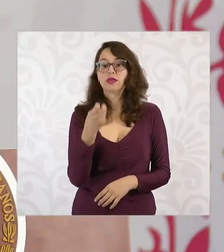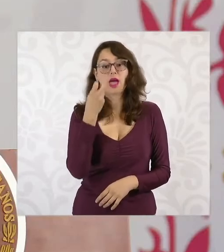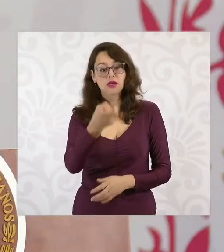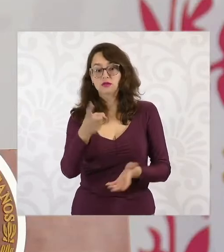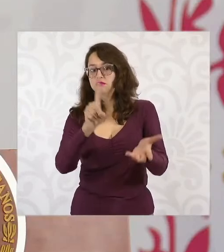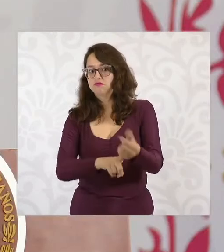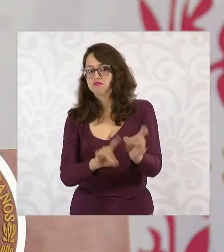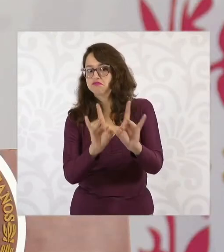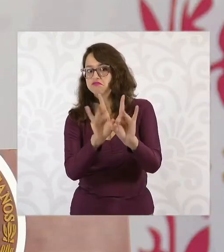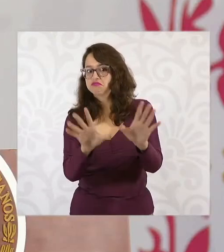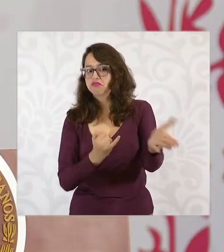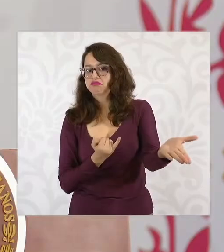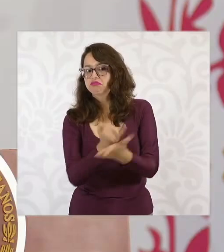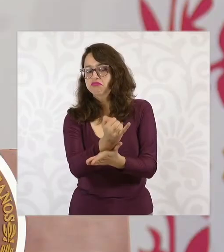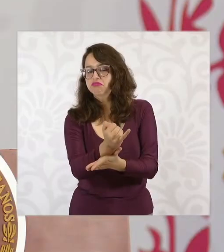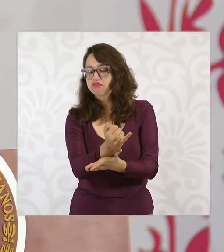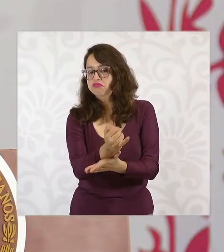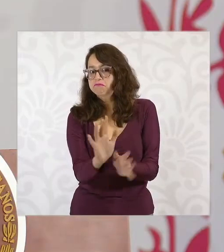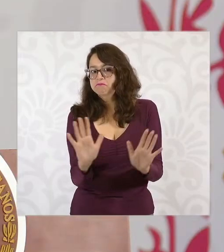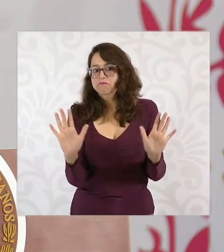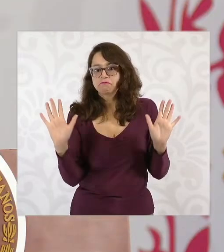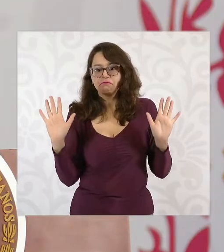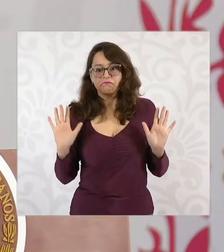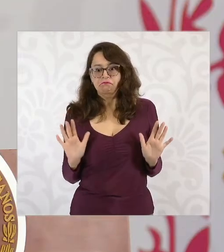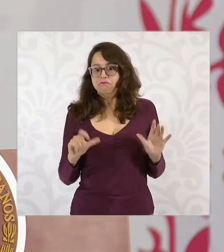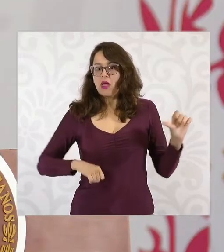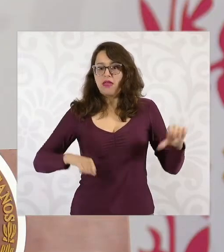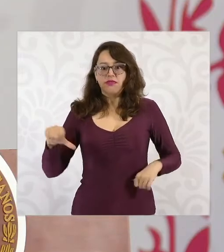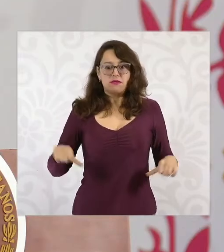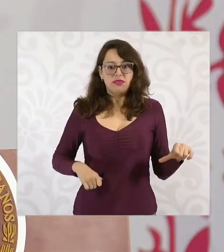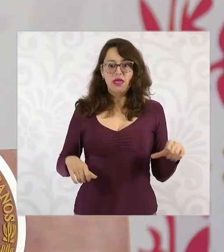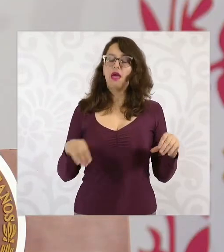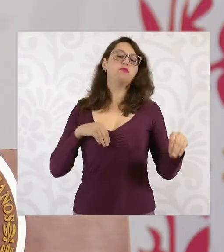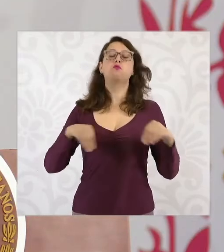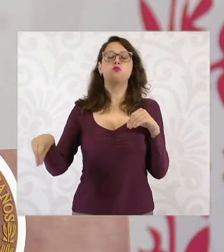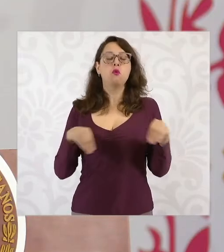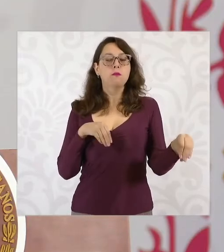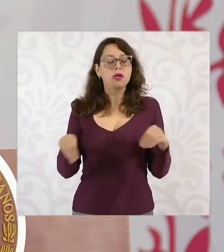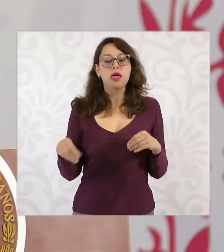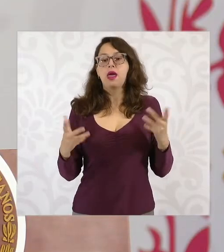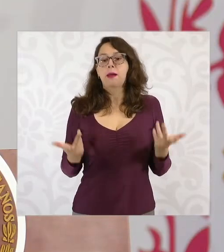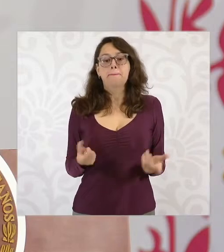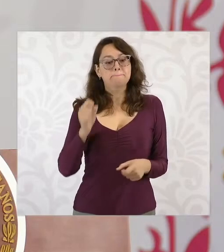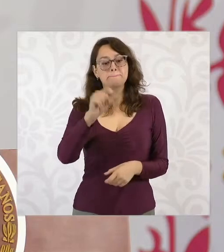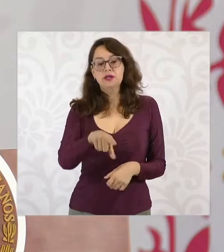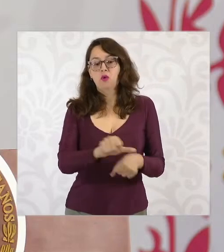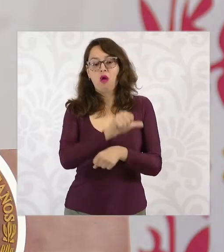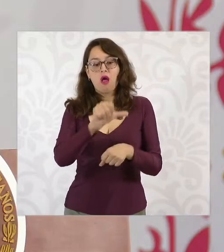una acción o una movilización, vamos a decirlo así. Iban en el mismo vehículo